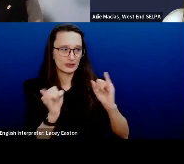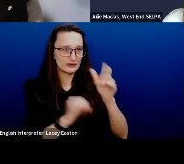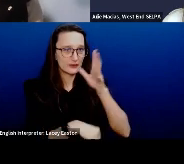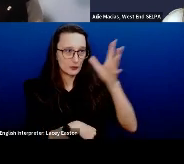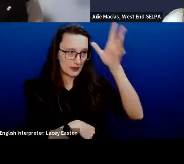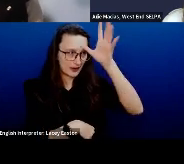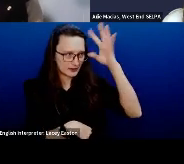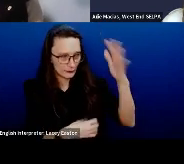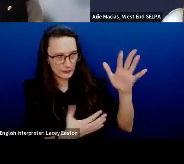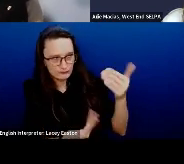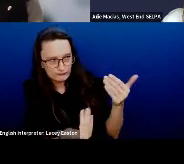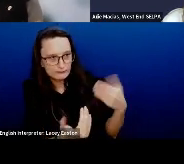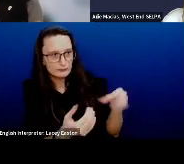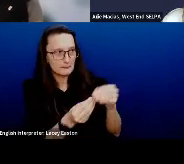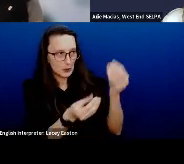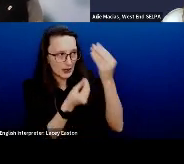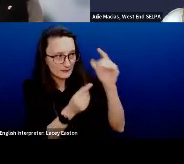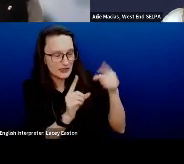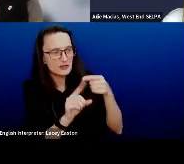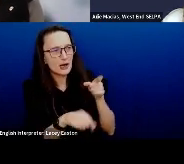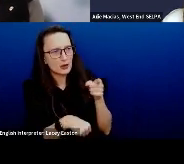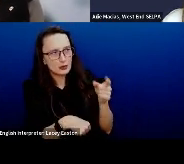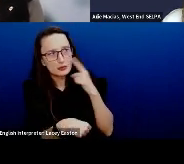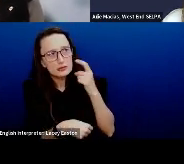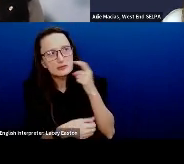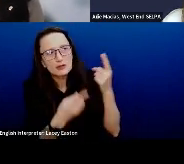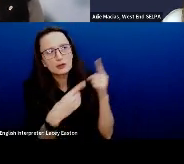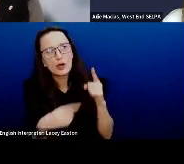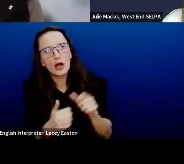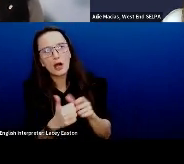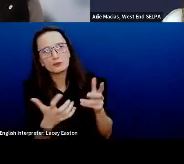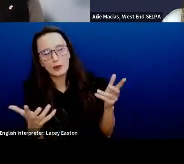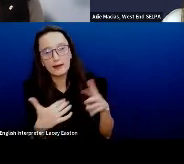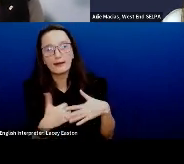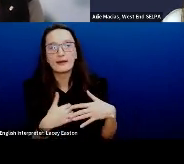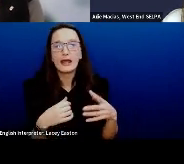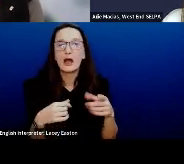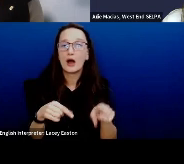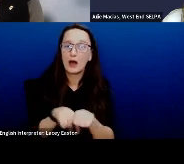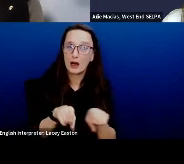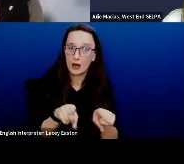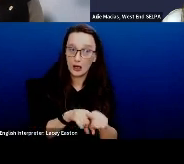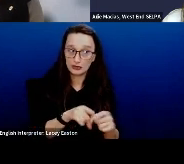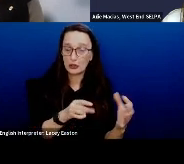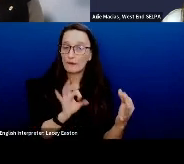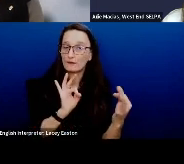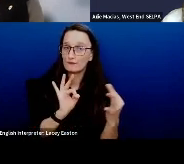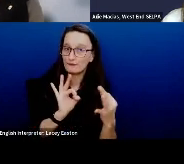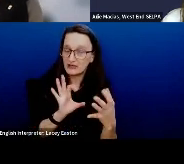lo que los padres sospechan que está sucediendo, pero también reciben comentarios del personal docente y